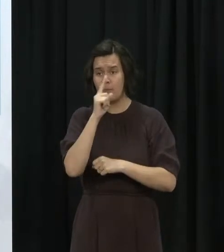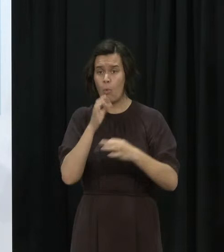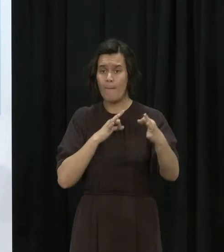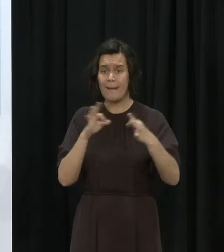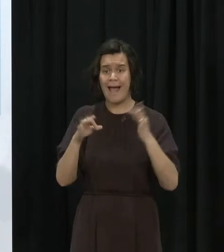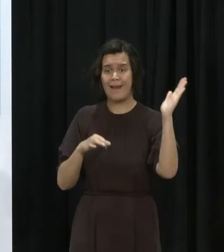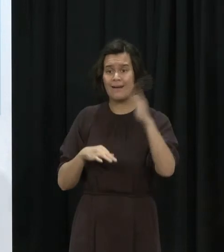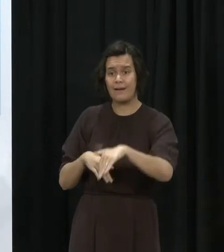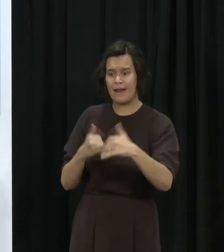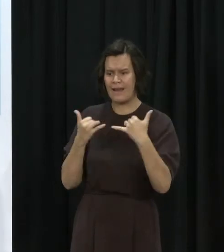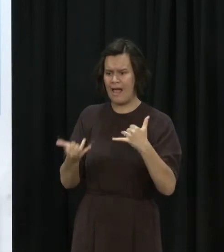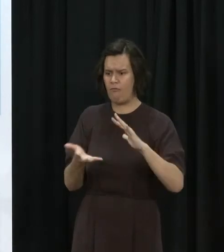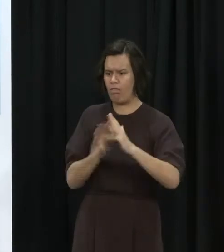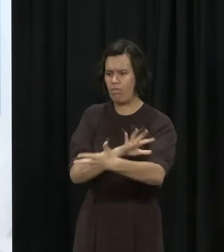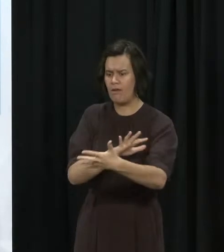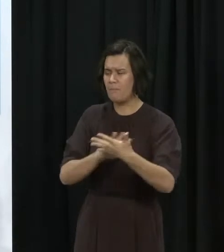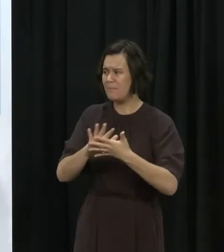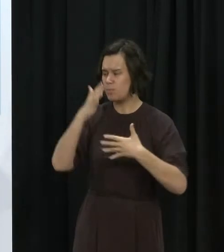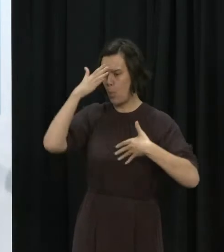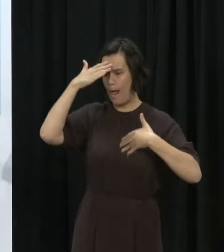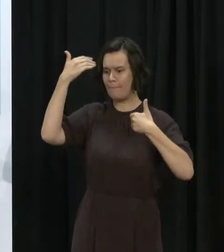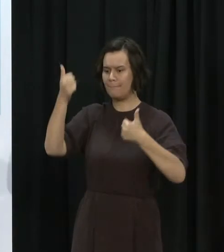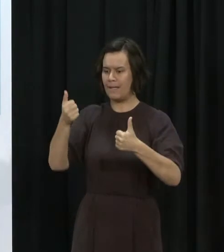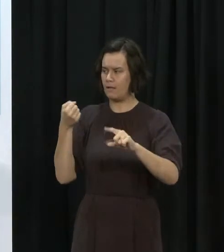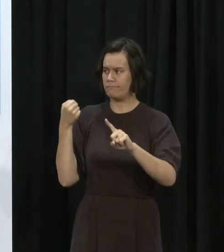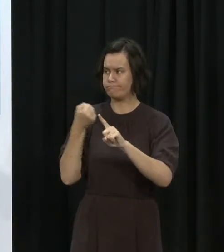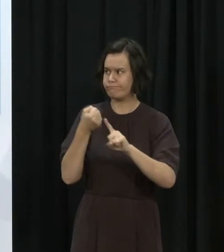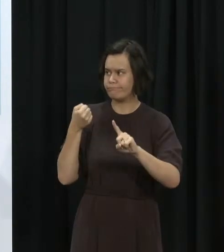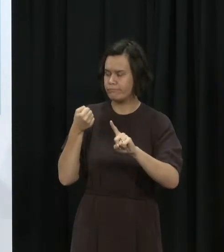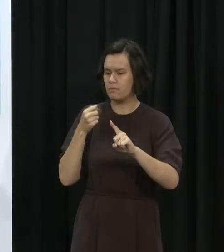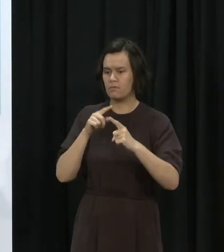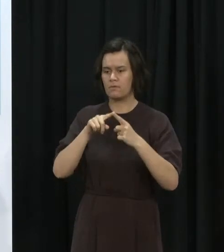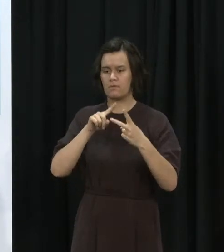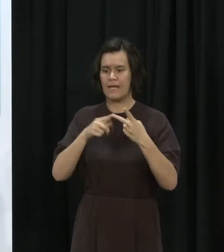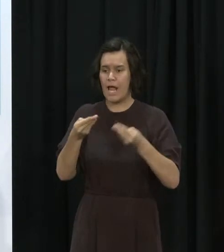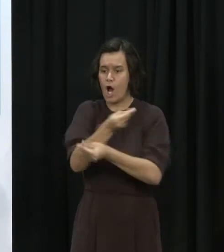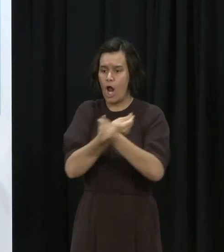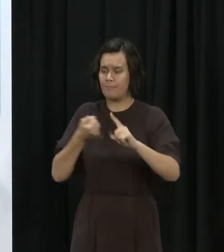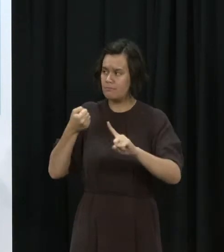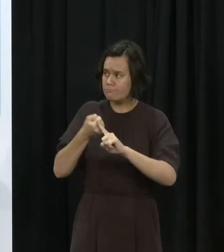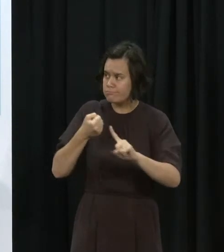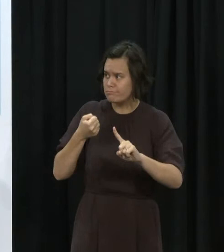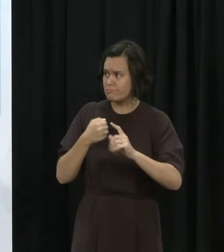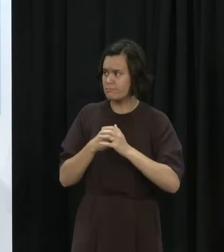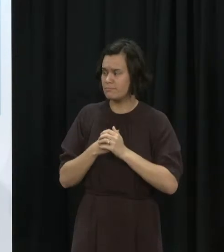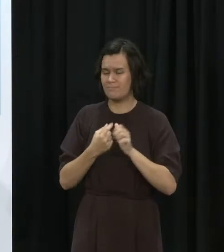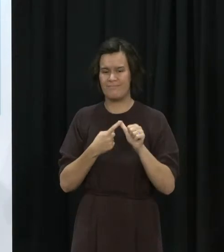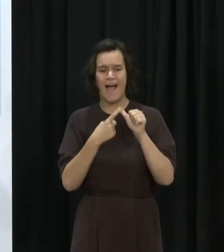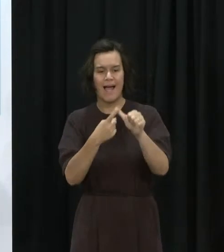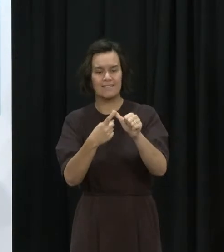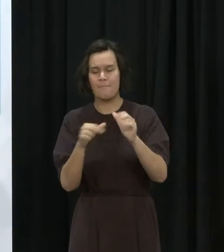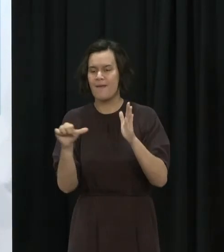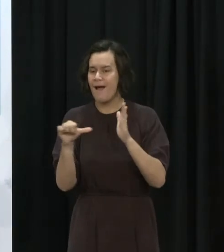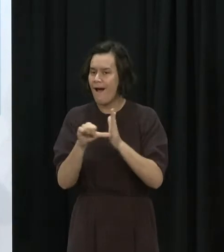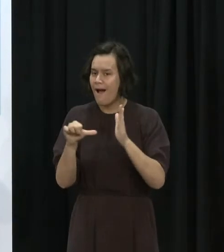(kaore e rangona) kia mohio ki